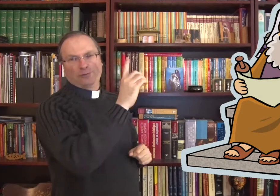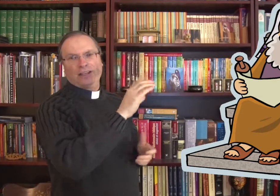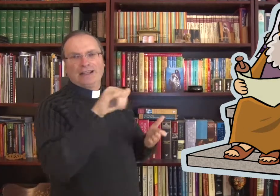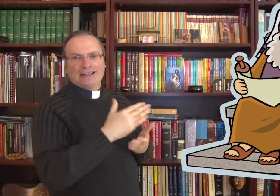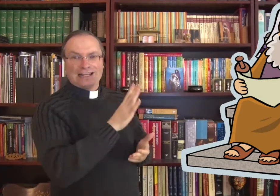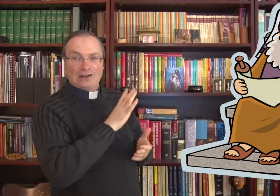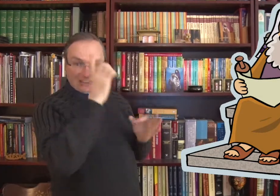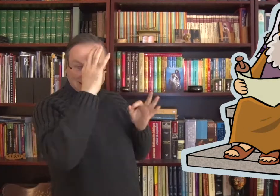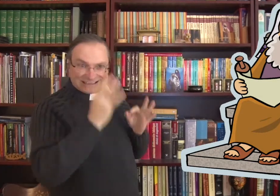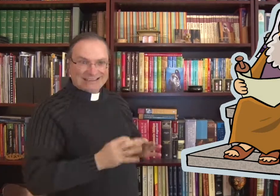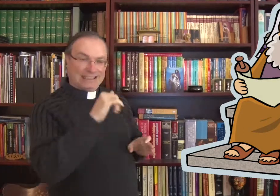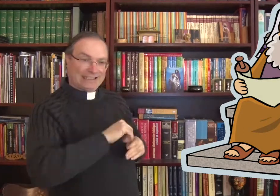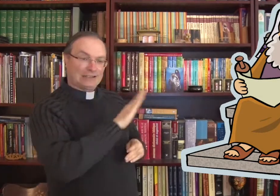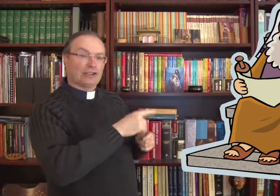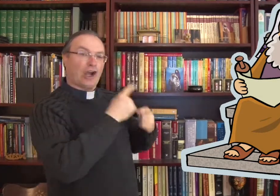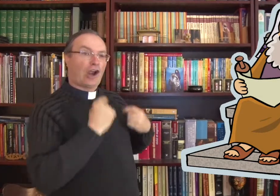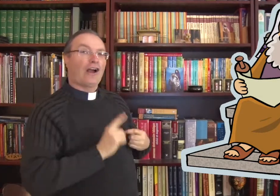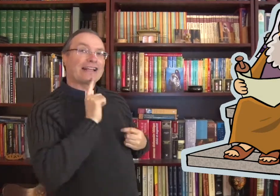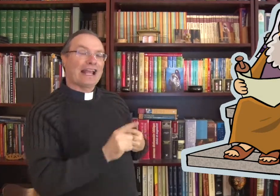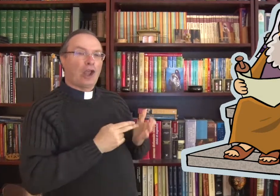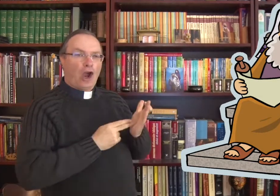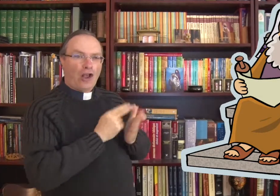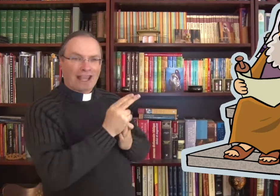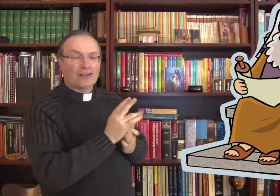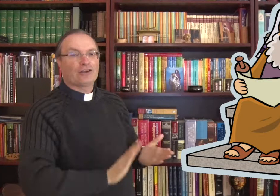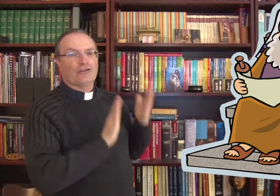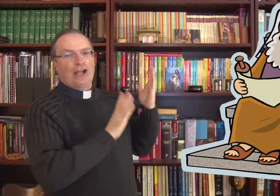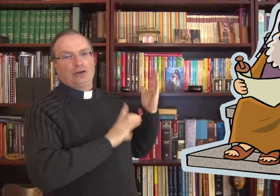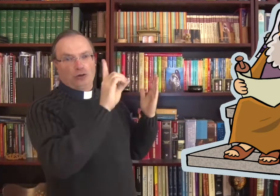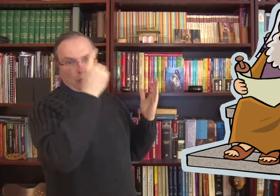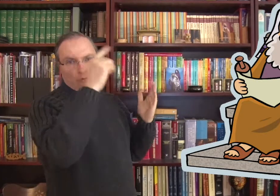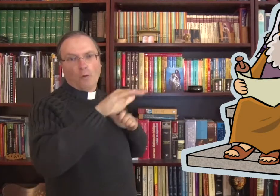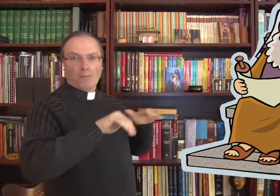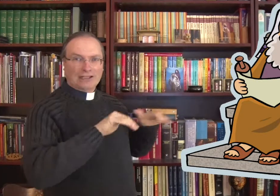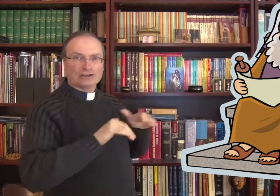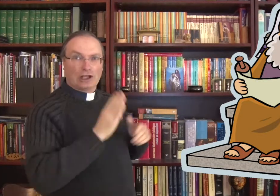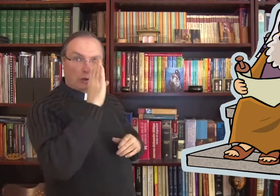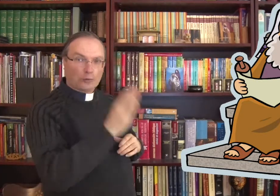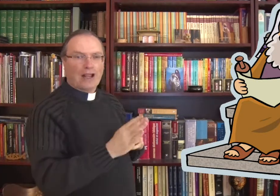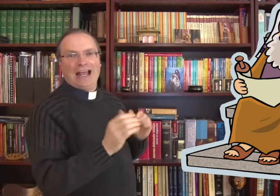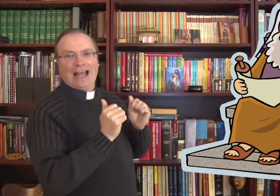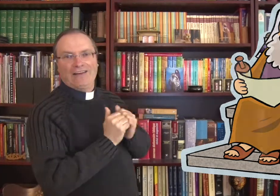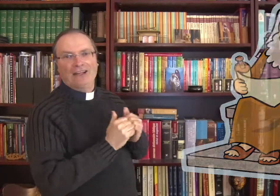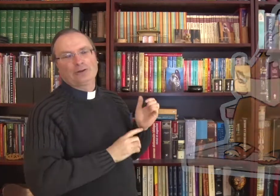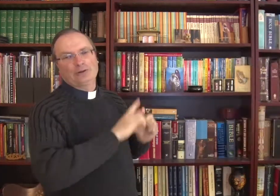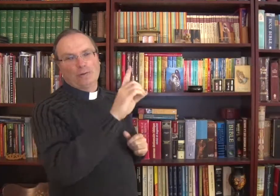car il a décidé dans son cœur d’être honnête devant Dieu pour marcher droit avec Dieu.